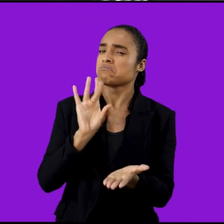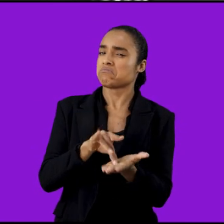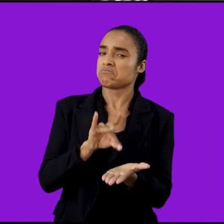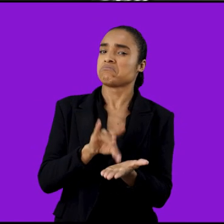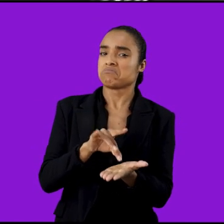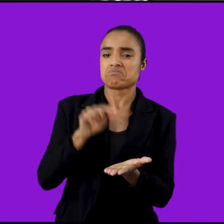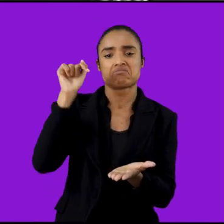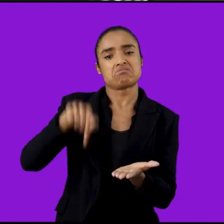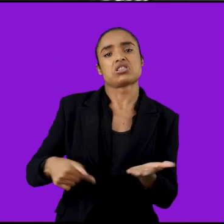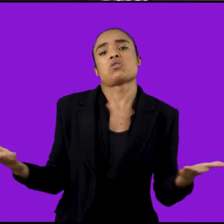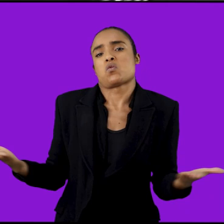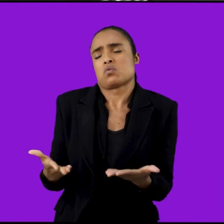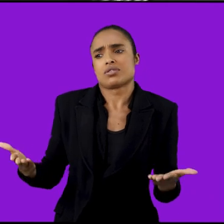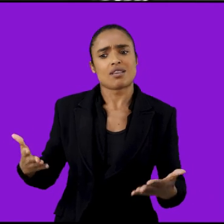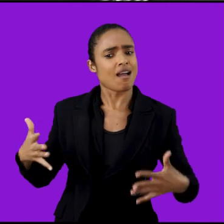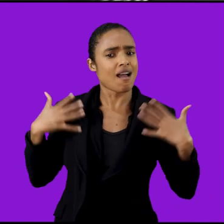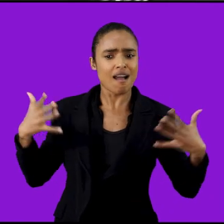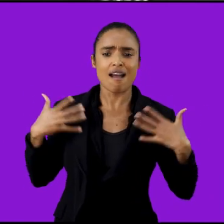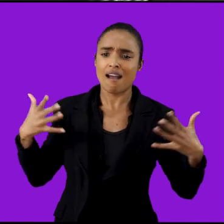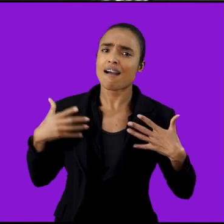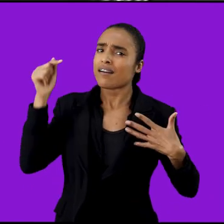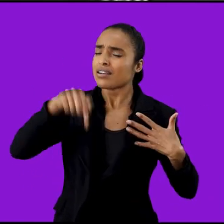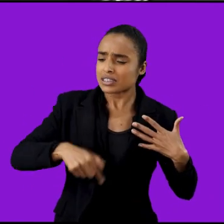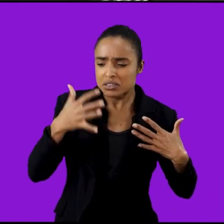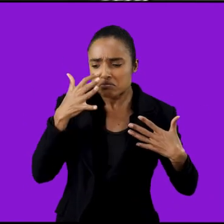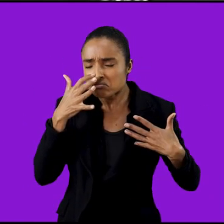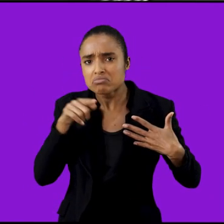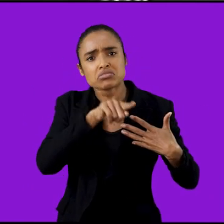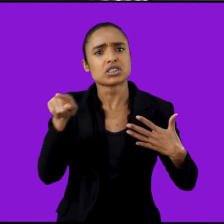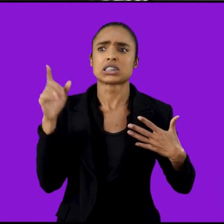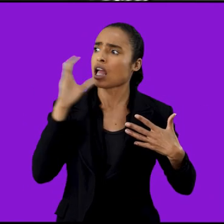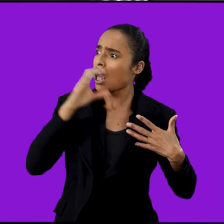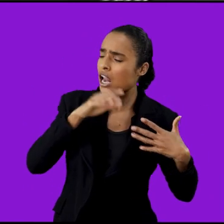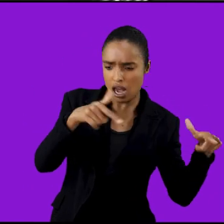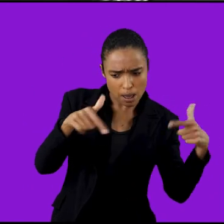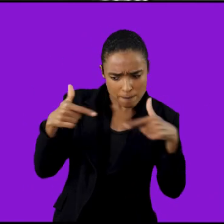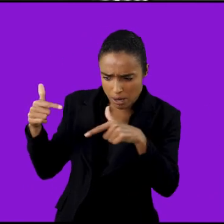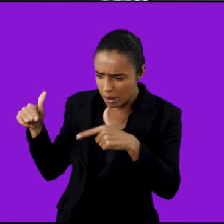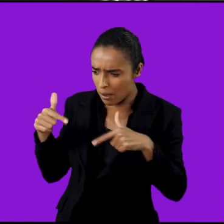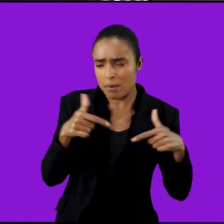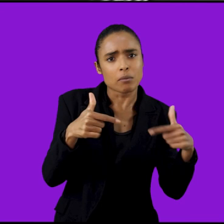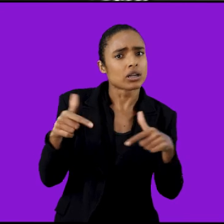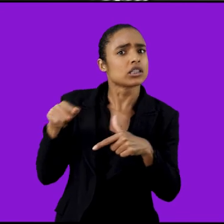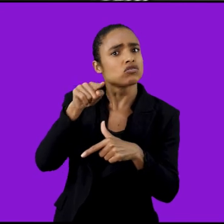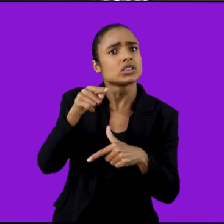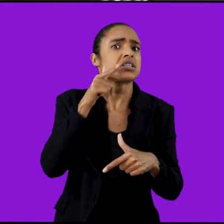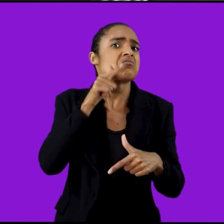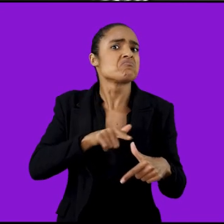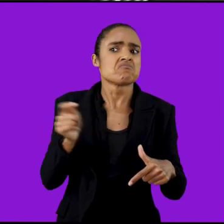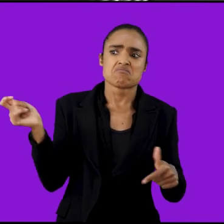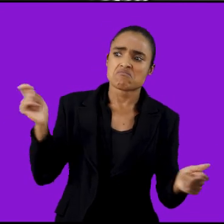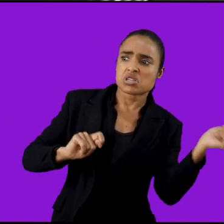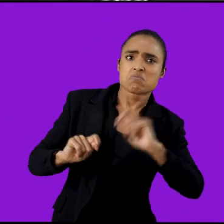Ter você aqui hoje é uma alegria imensa. Admiro muito a sua correria, sabe? Eu gosto